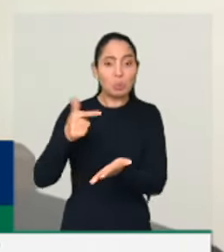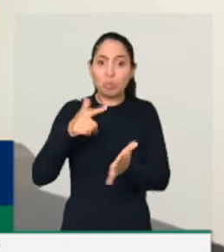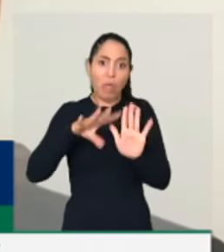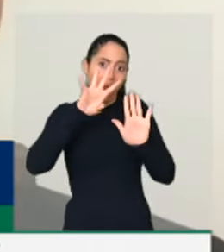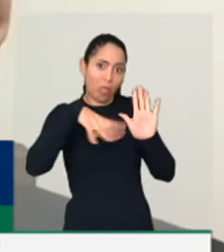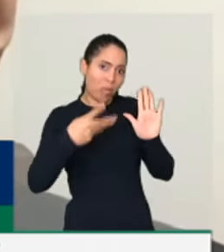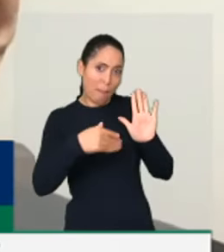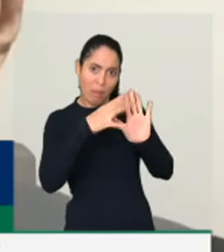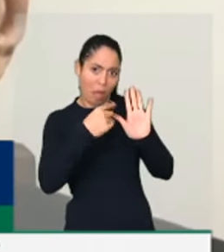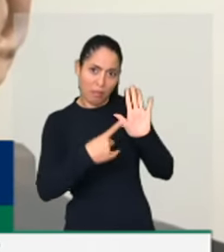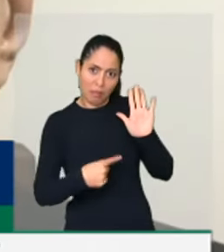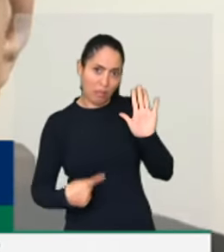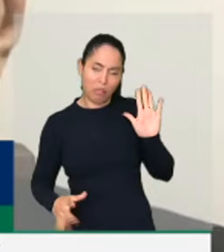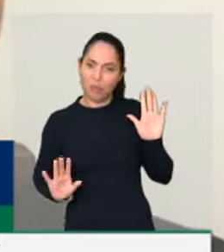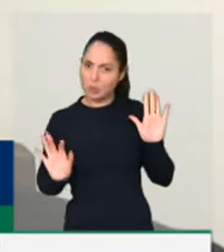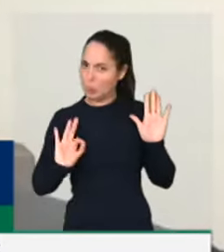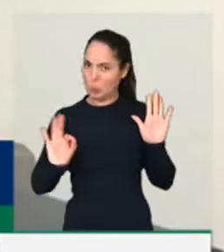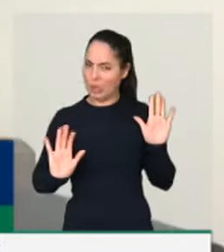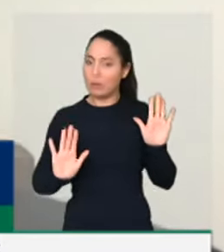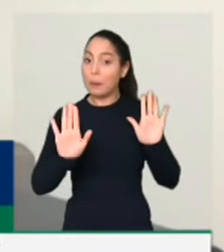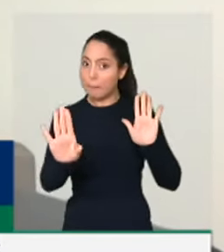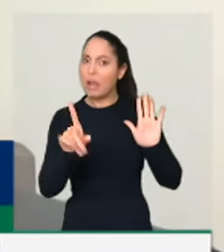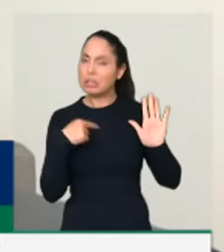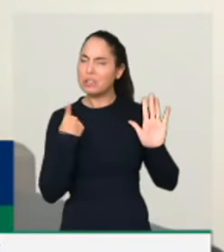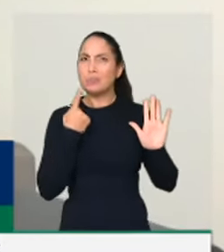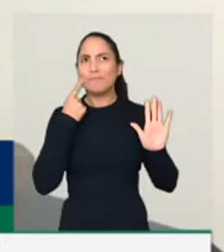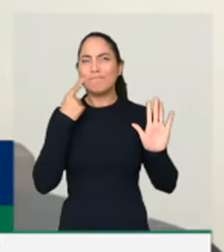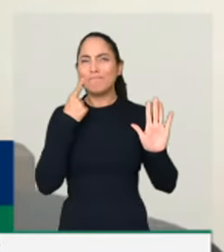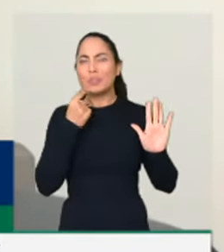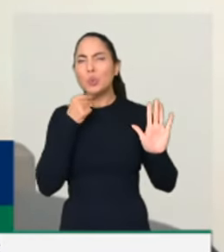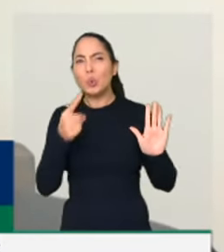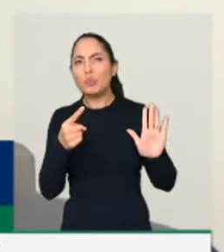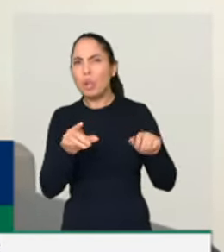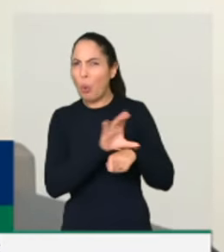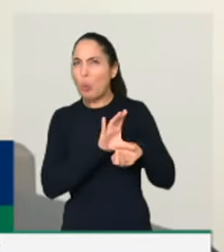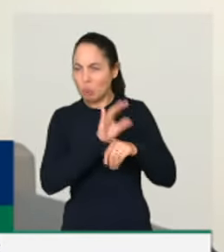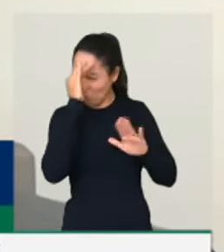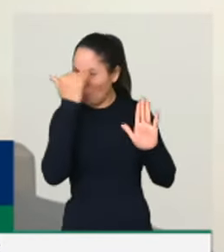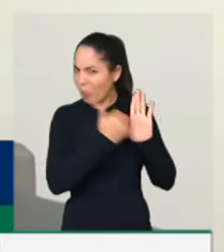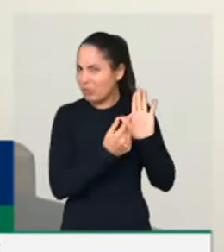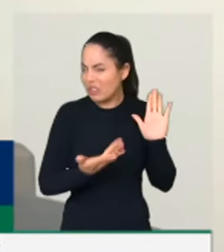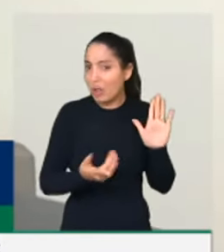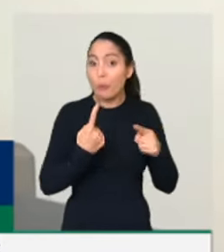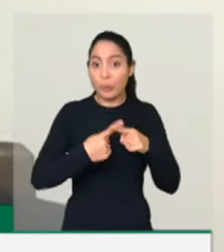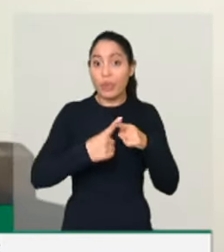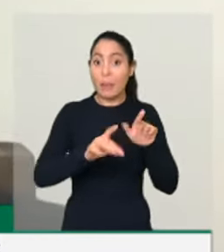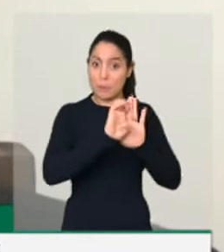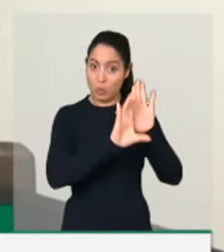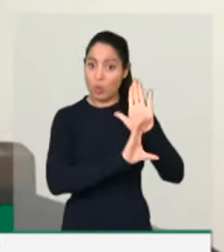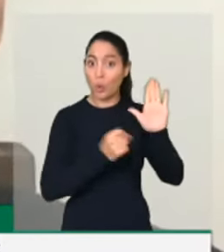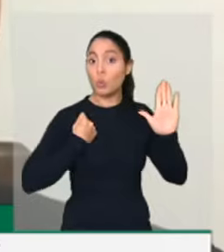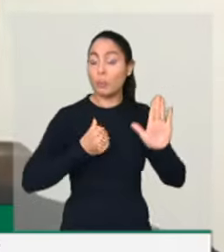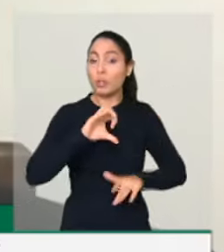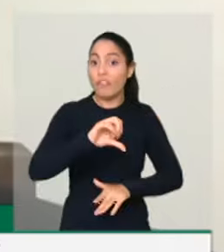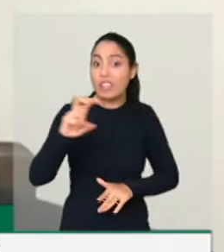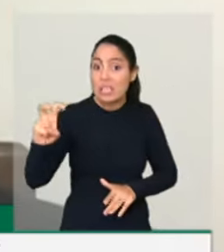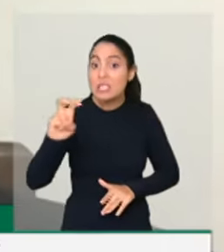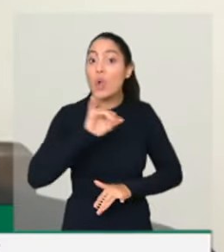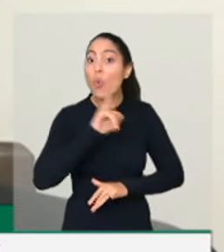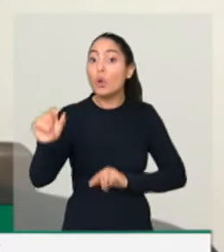CONSTITUCIONAL. PORQUE A EMENDA CONSTITUCIONAL 95... ESTABELECE QUE QUALQUER PROPOSIÇÃO... QUE CAMINHE PARA... PARA A RENÚNCIA FISCAL.... É PARA.... PARA